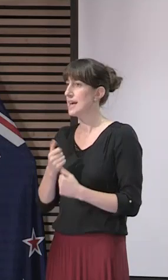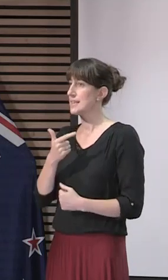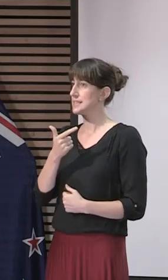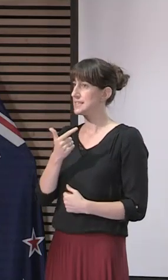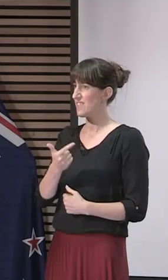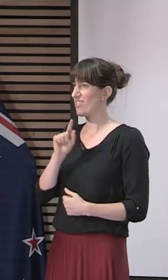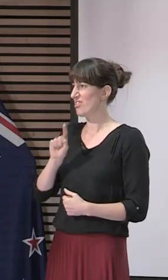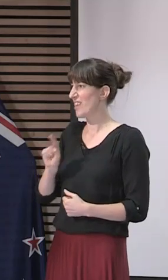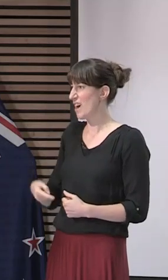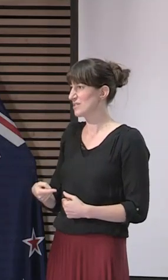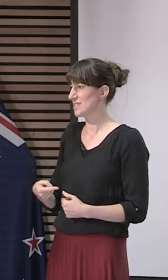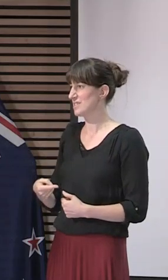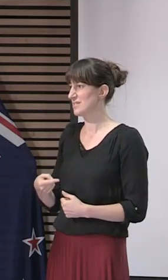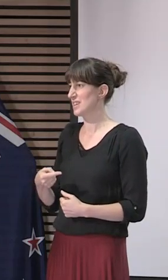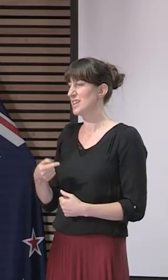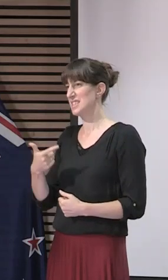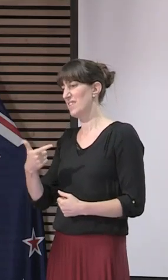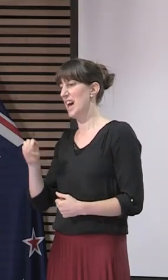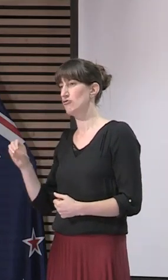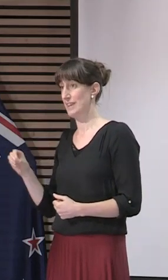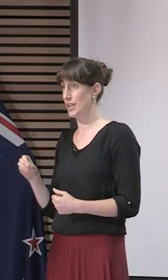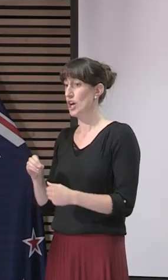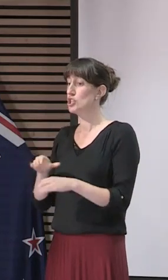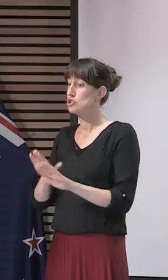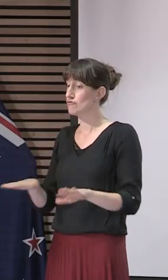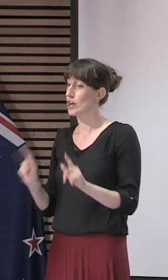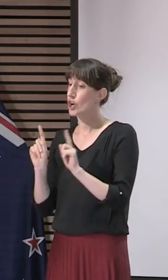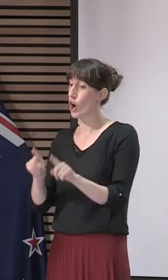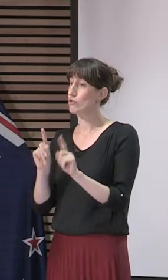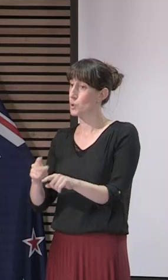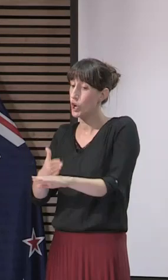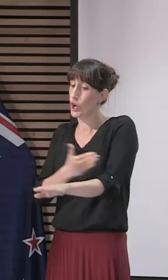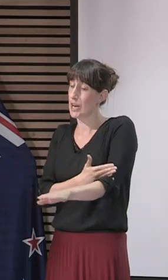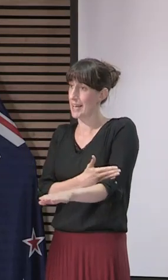tenei ra mo nga ra moata taatau e tau atu ki te kura me te